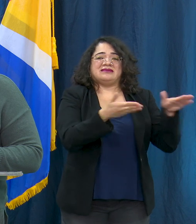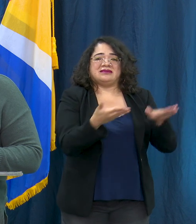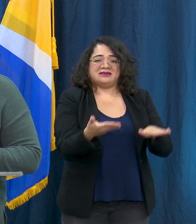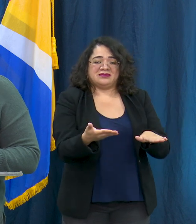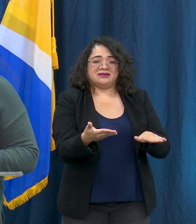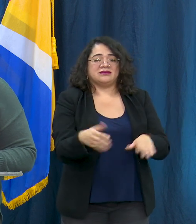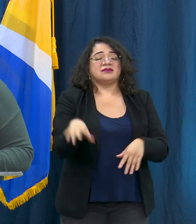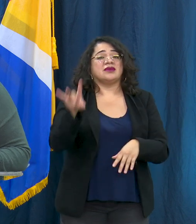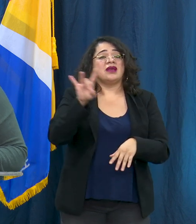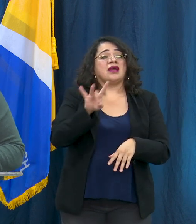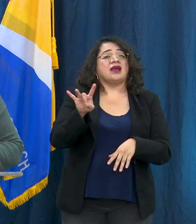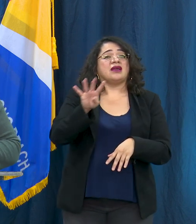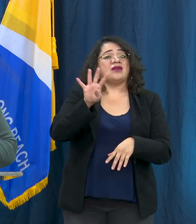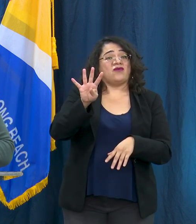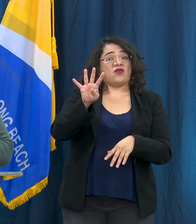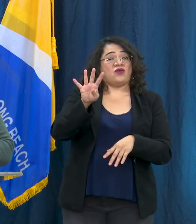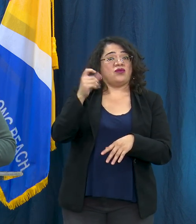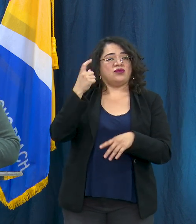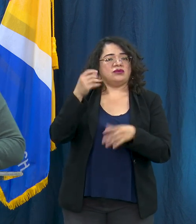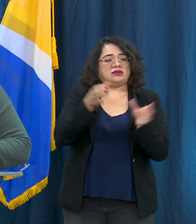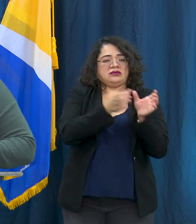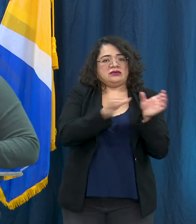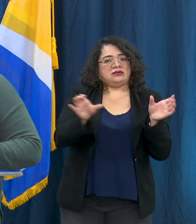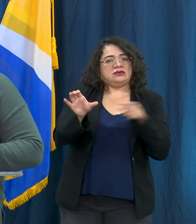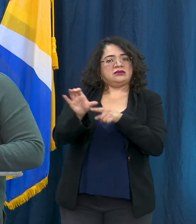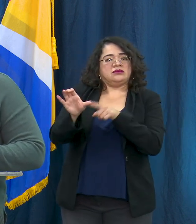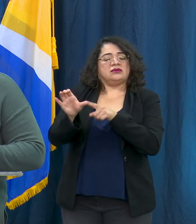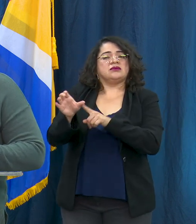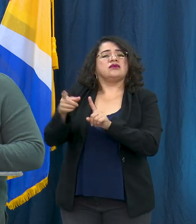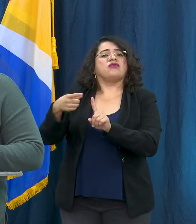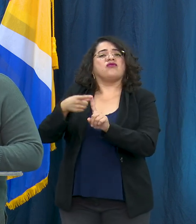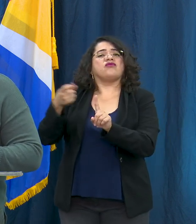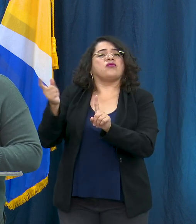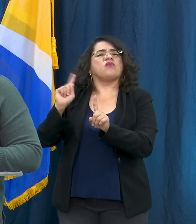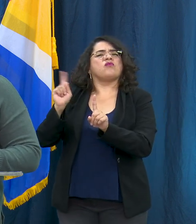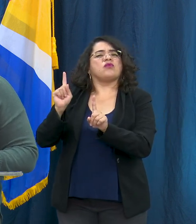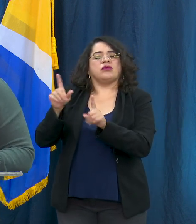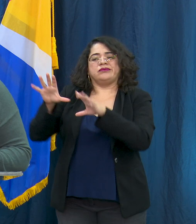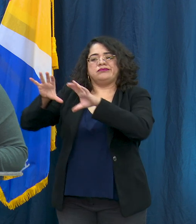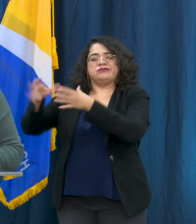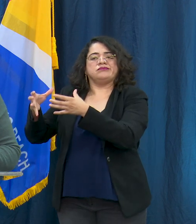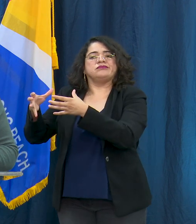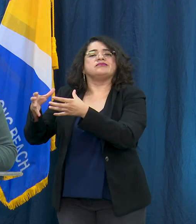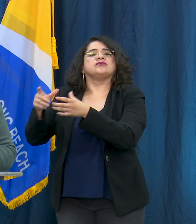chet a cuatro Dez's muerte an sido en los centros de enfermedades largo plazo